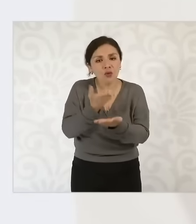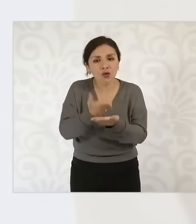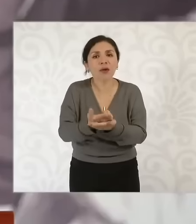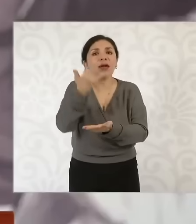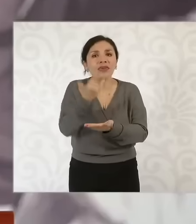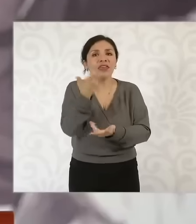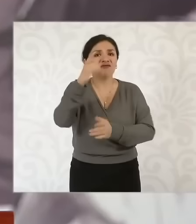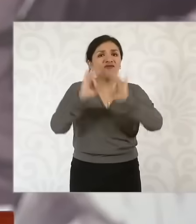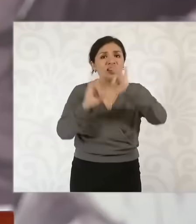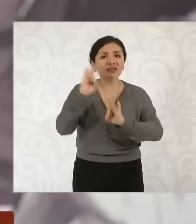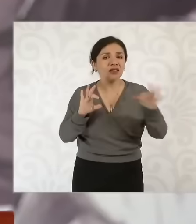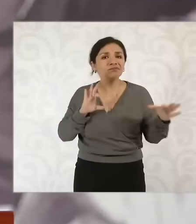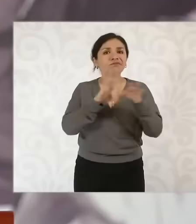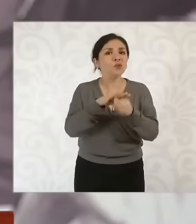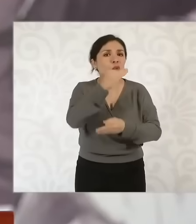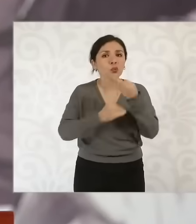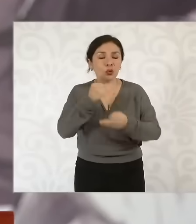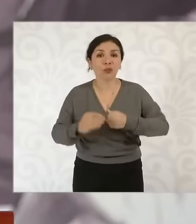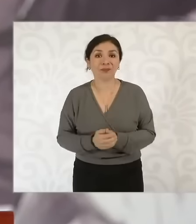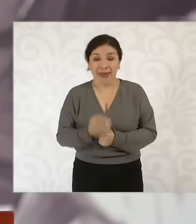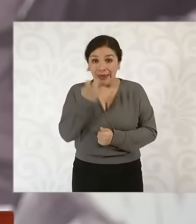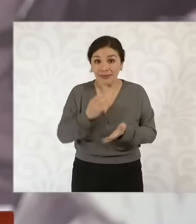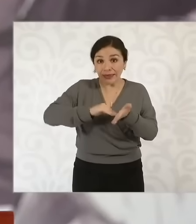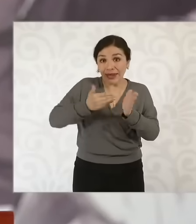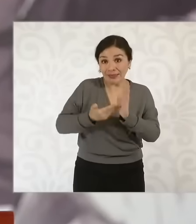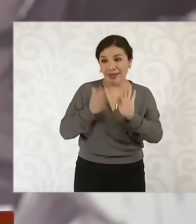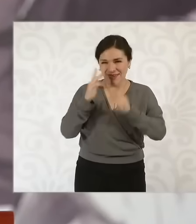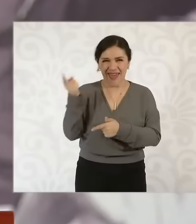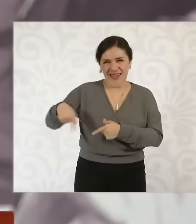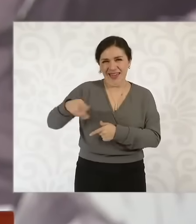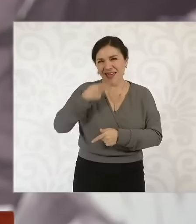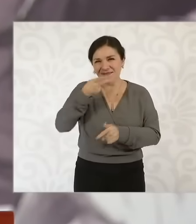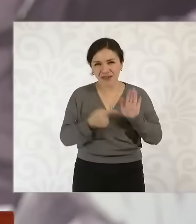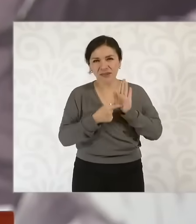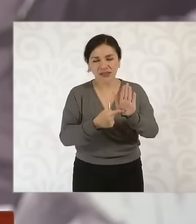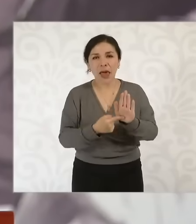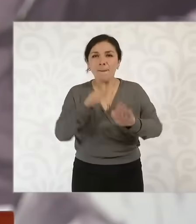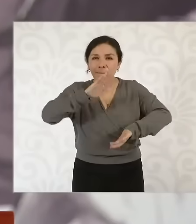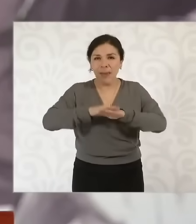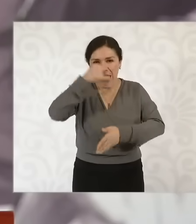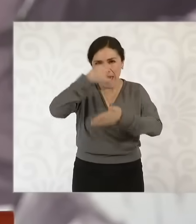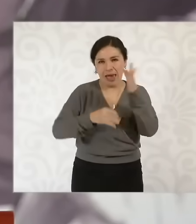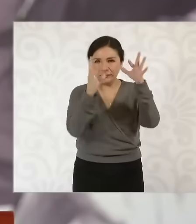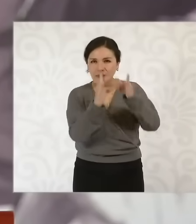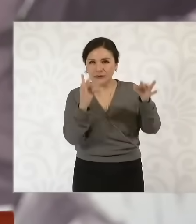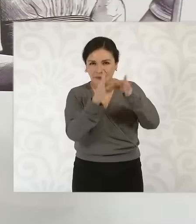financieramente. La estrategia financiera que ya fue presentada, detallada a a cabalidad por